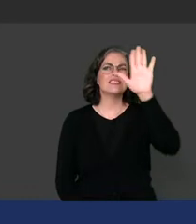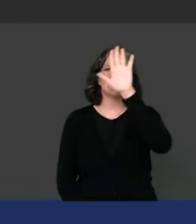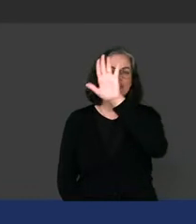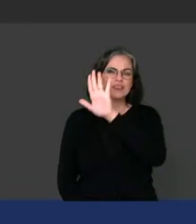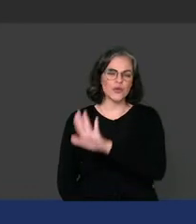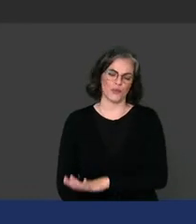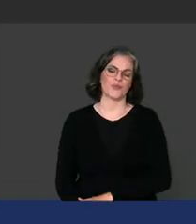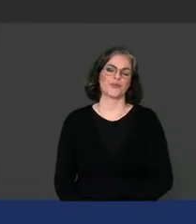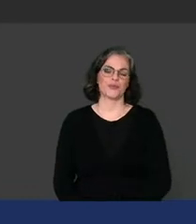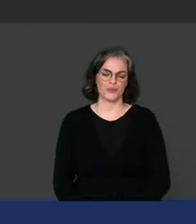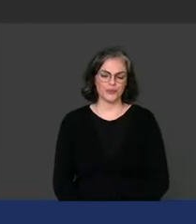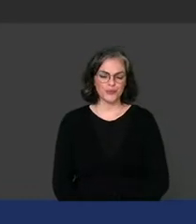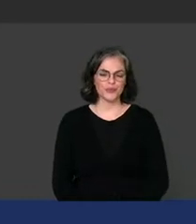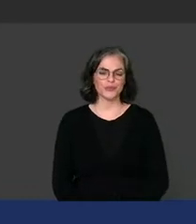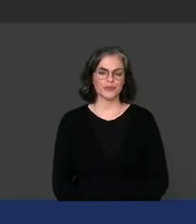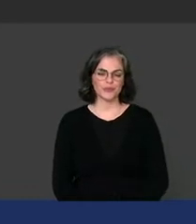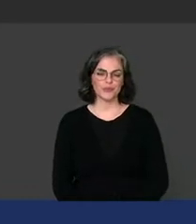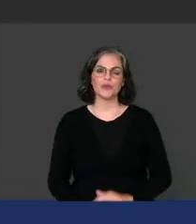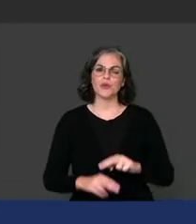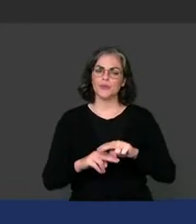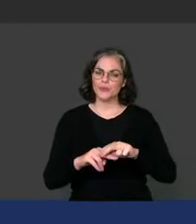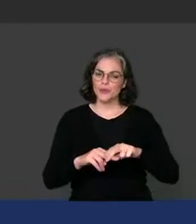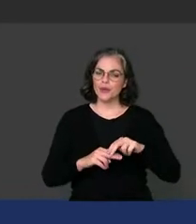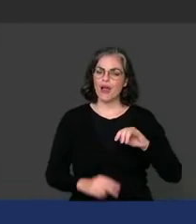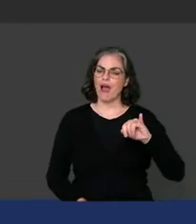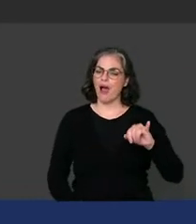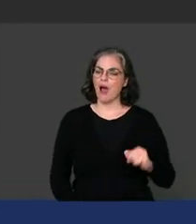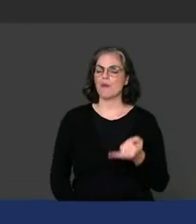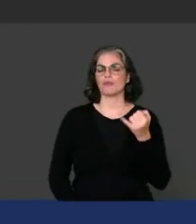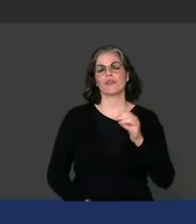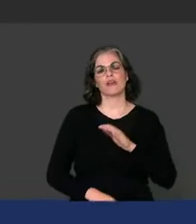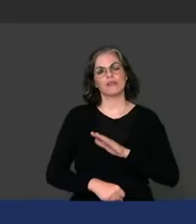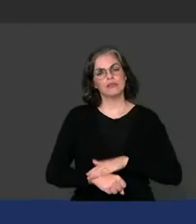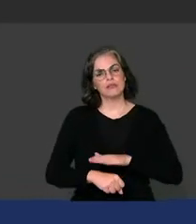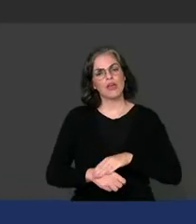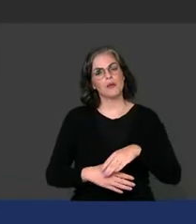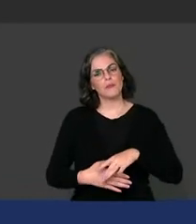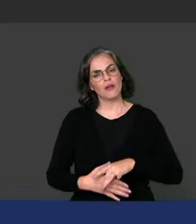DE BRASIL. ENTÃO EU USO ESSE TEMPO DA LIDERANÇA DA PL, PRESIDENTE, JUSTAMENTE PARA